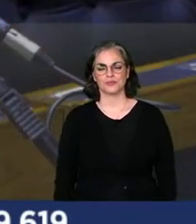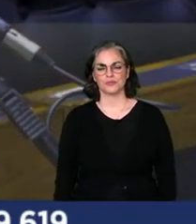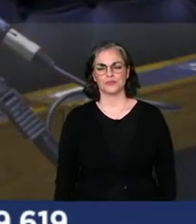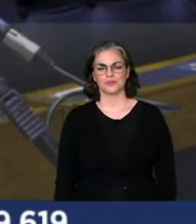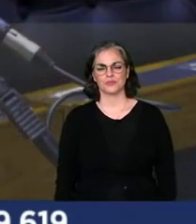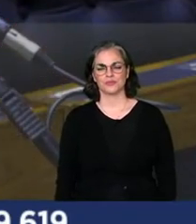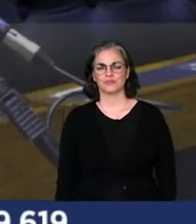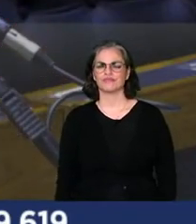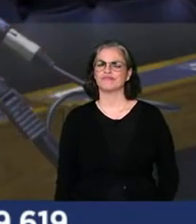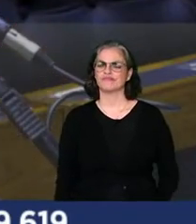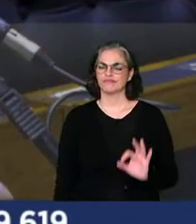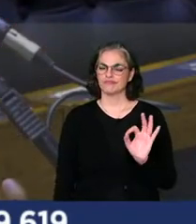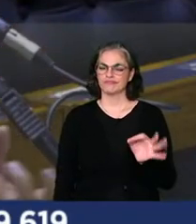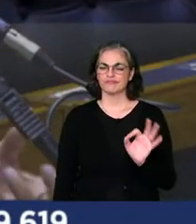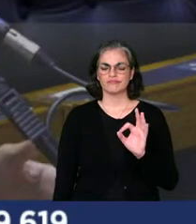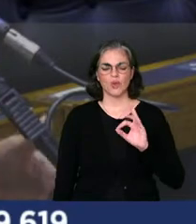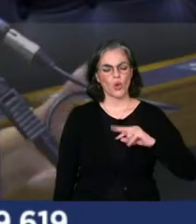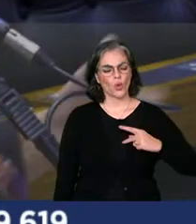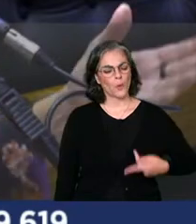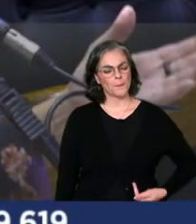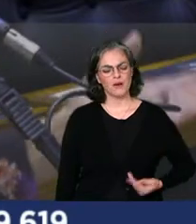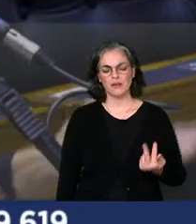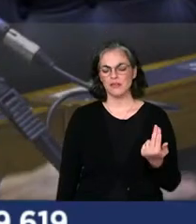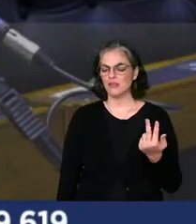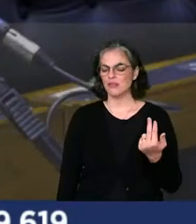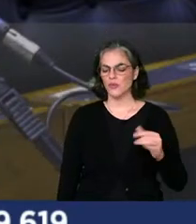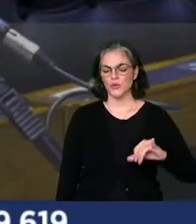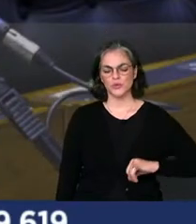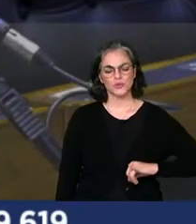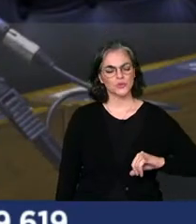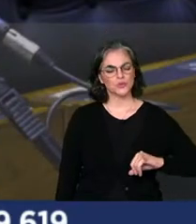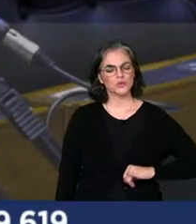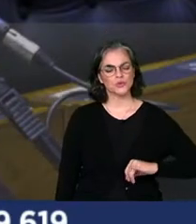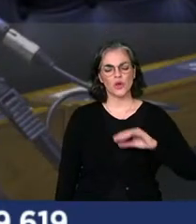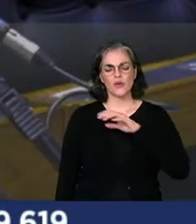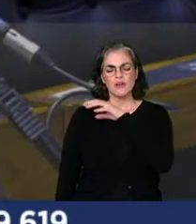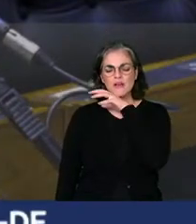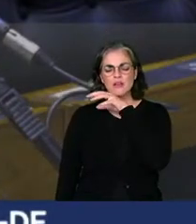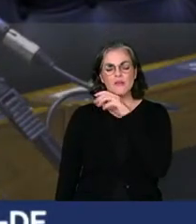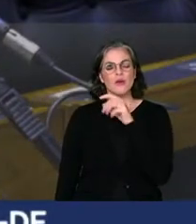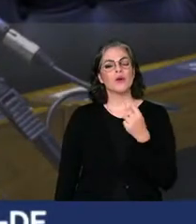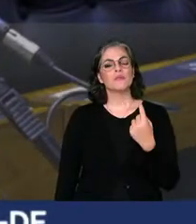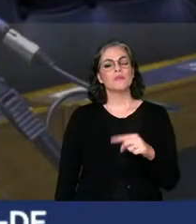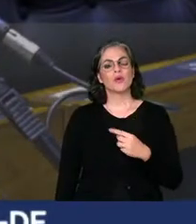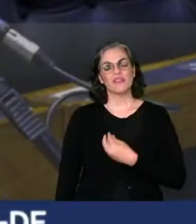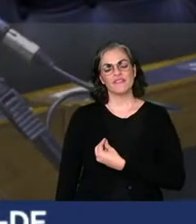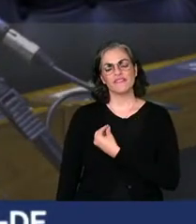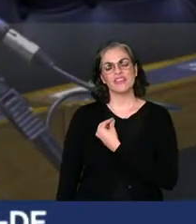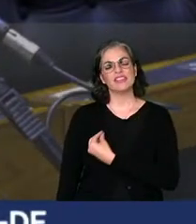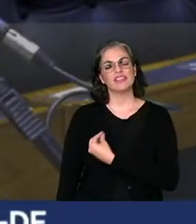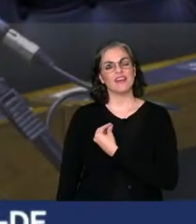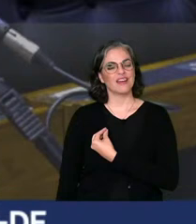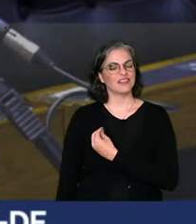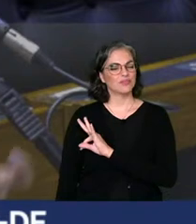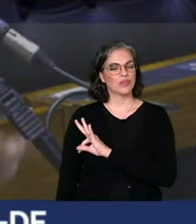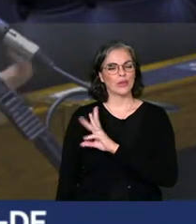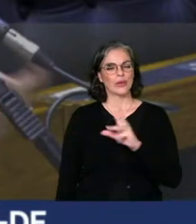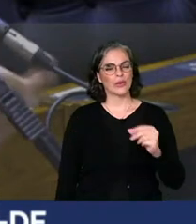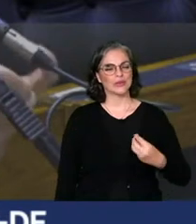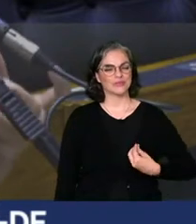CAEMPO CAEMPO ENCERRADA A VOTAÇÃO. PT COMO ORIENTA. -- [DEPUTADA]: NA VERDADE A MATRIZ DE OP SEÇÃO DO SER